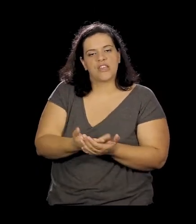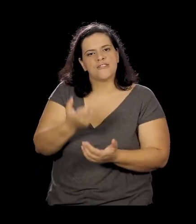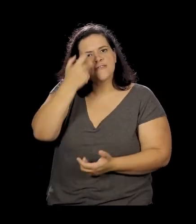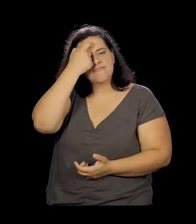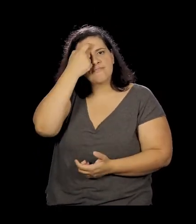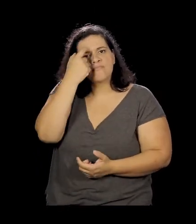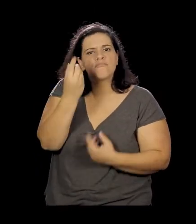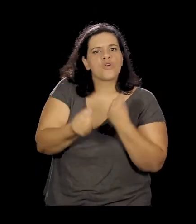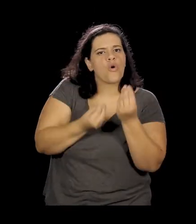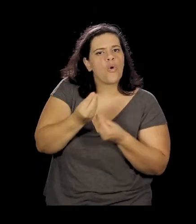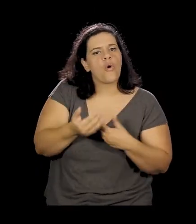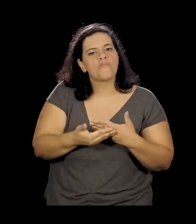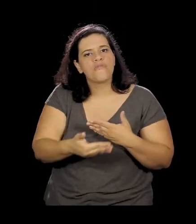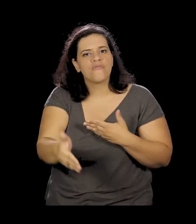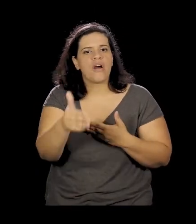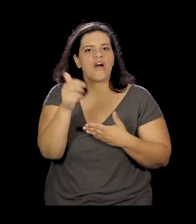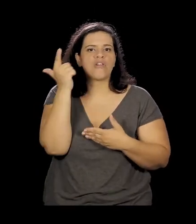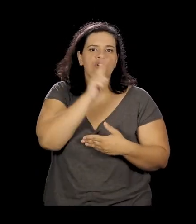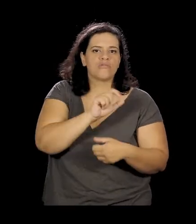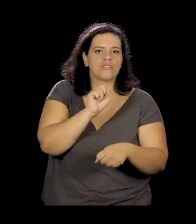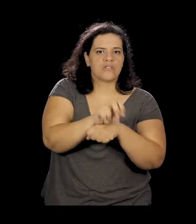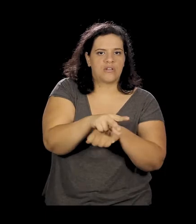Estão pensando em que tipo de trabalho vão conseguir depois.